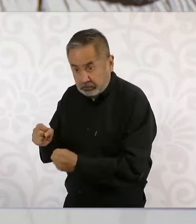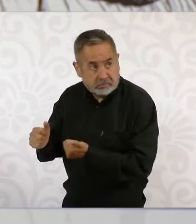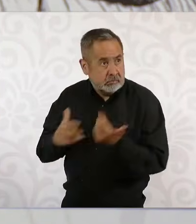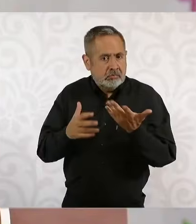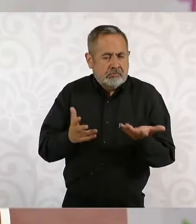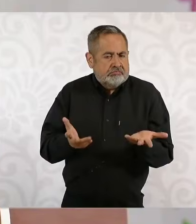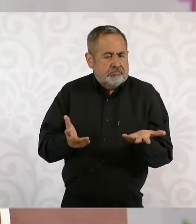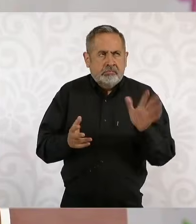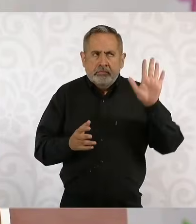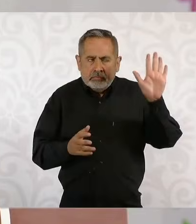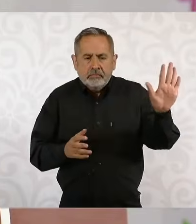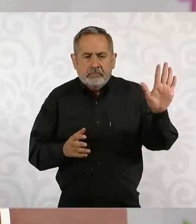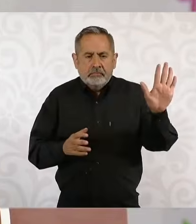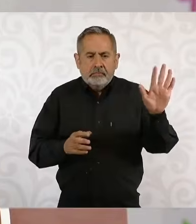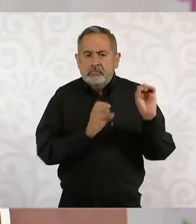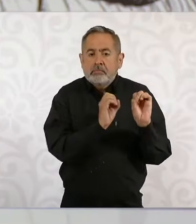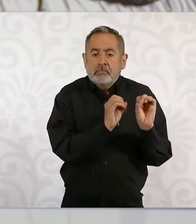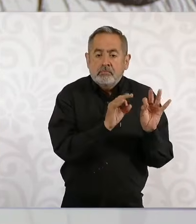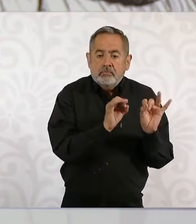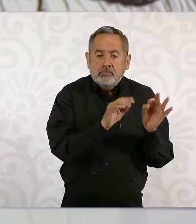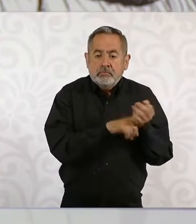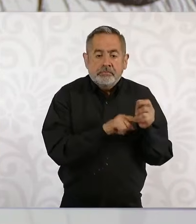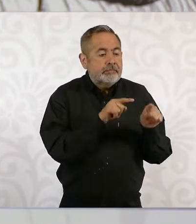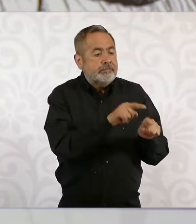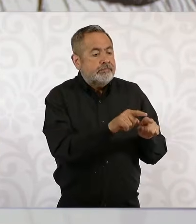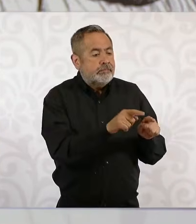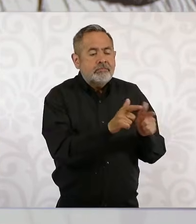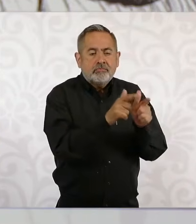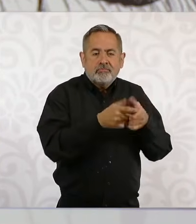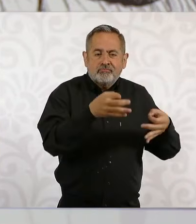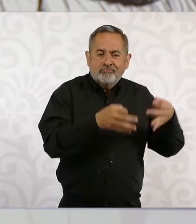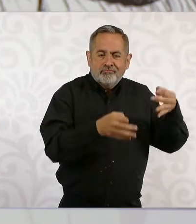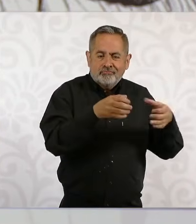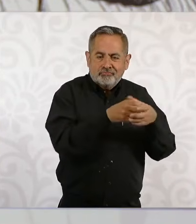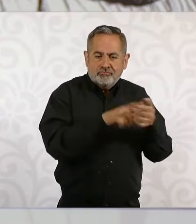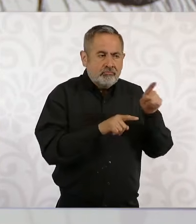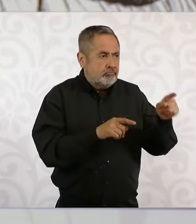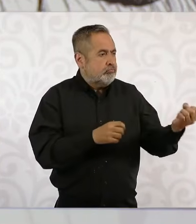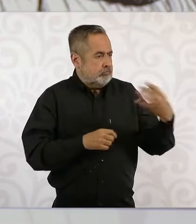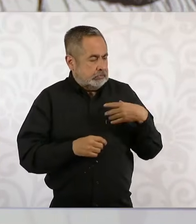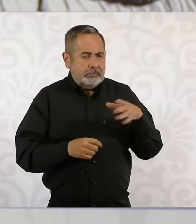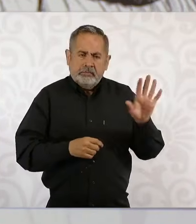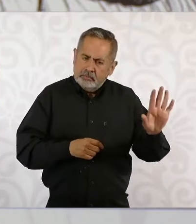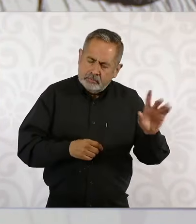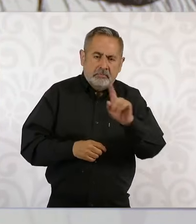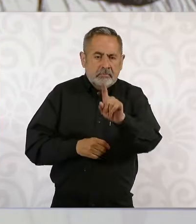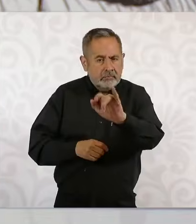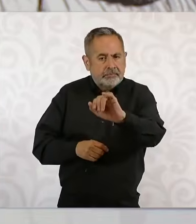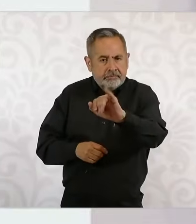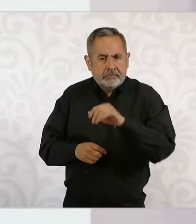así lo vemos. fue una oficina del Departamento de Justicia y sí hay quien quiere que no haya una